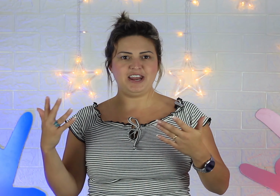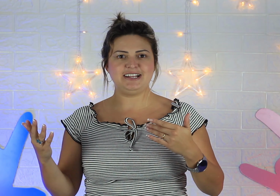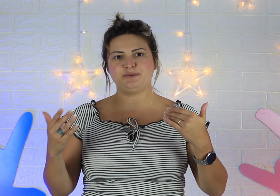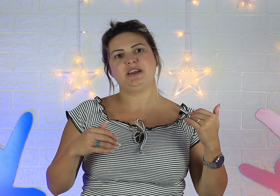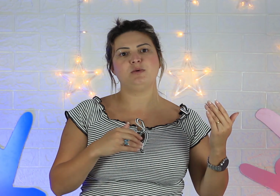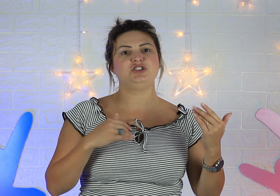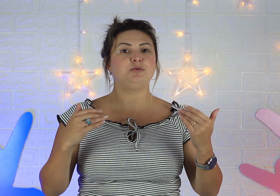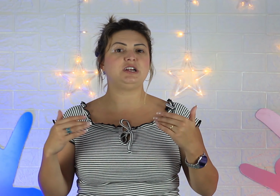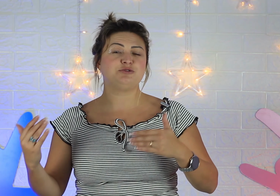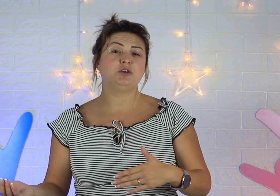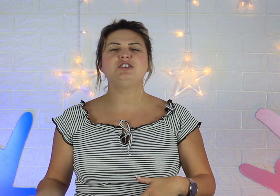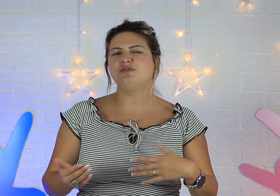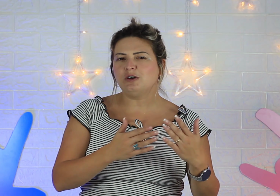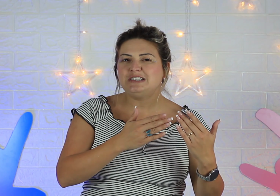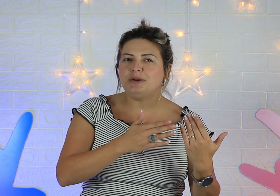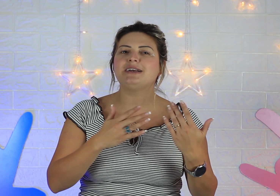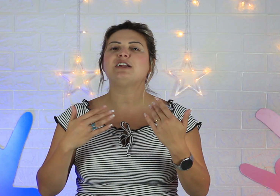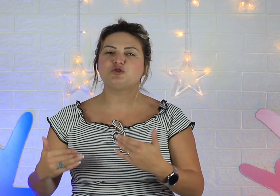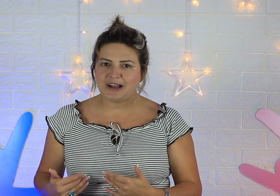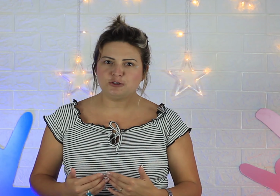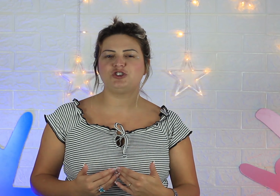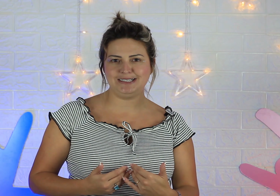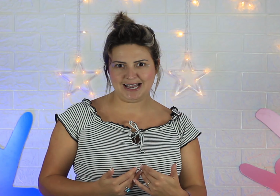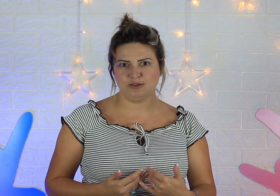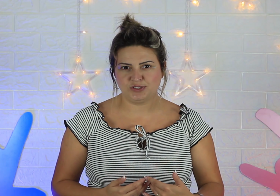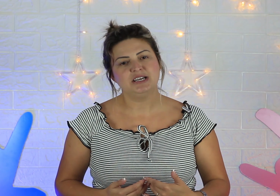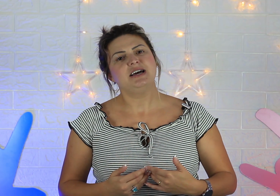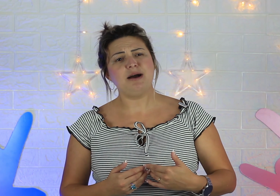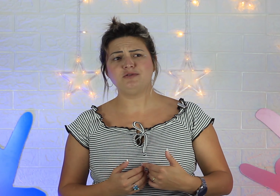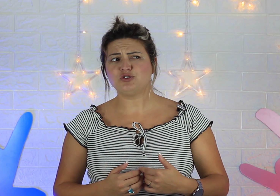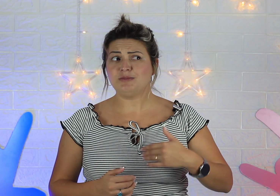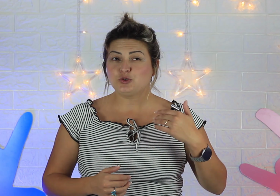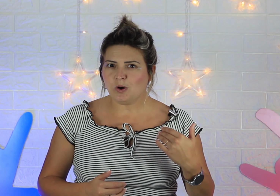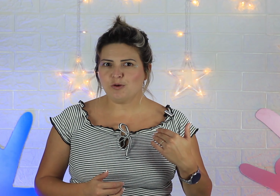né diferentes para bom dia boa tarde boa noite eu vou explicar os mais utilizados a professora vai